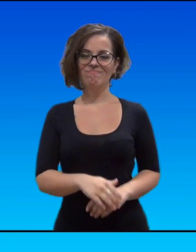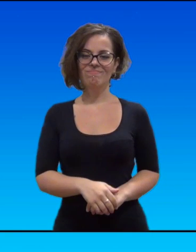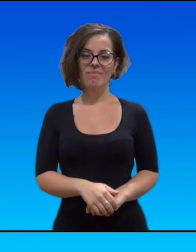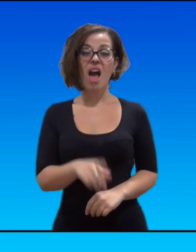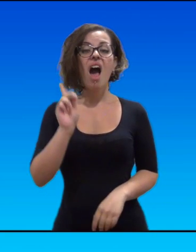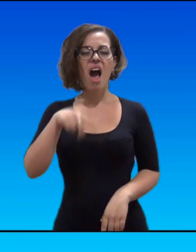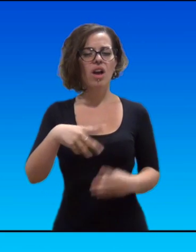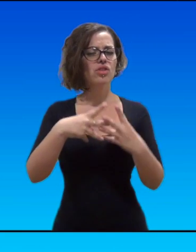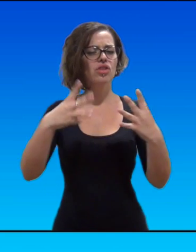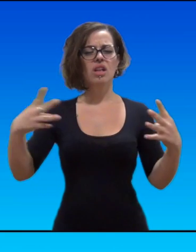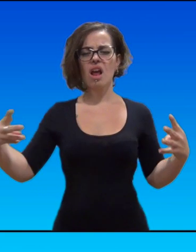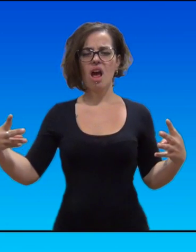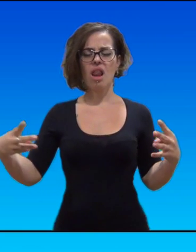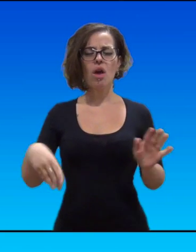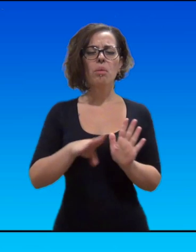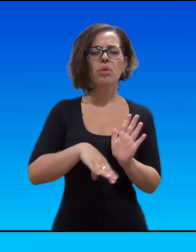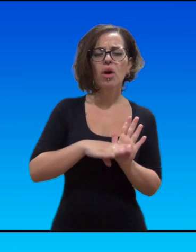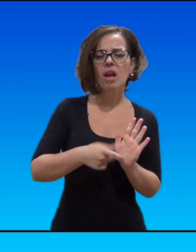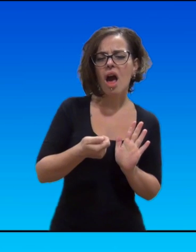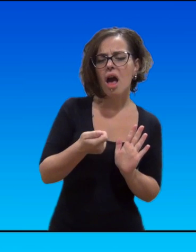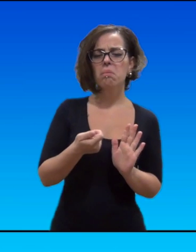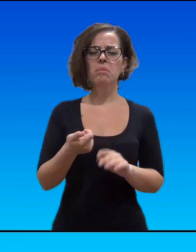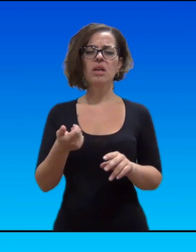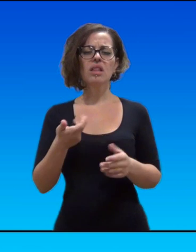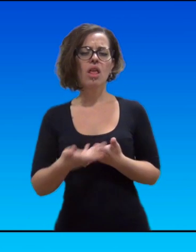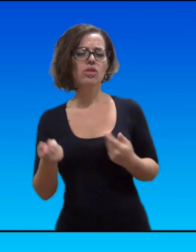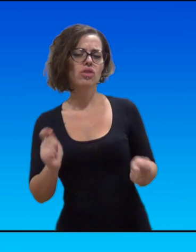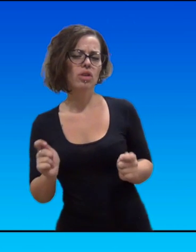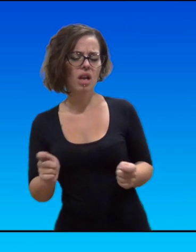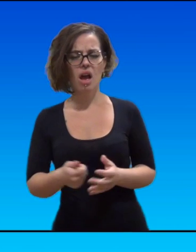Anche nel caso generale dei programmi e TG quotidiani.